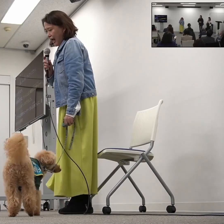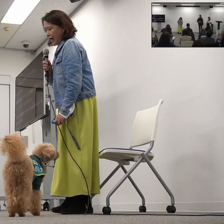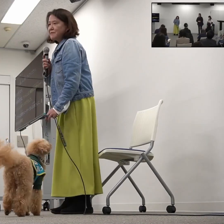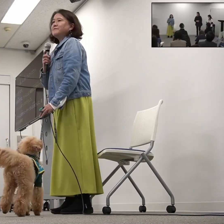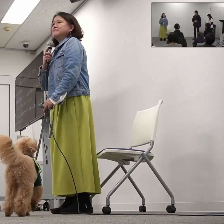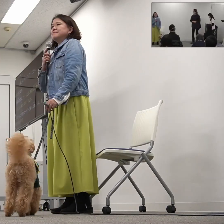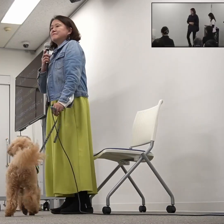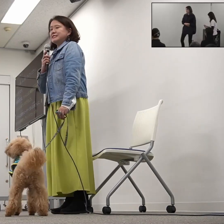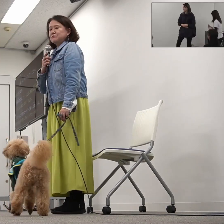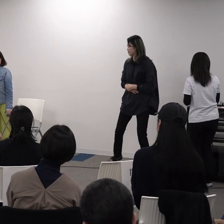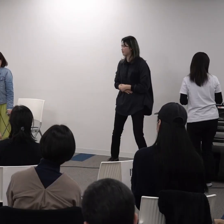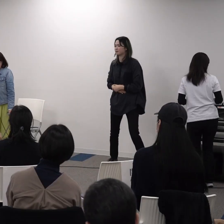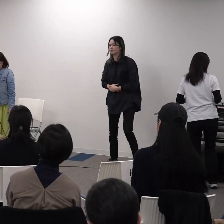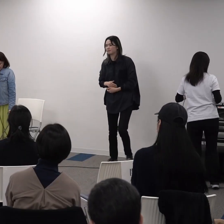松本）松本です